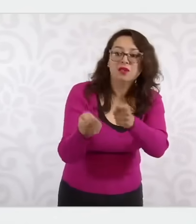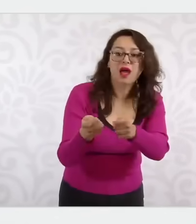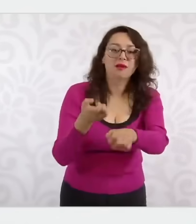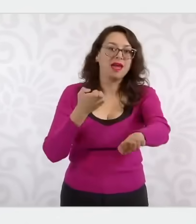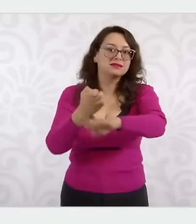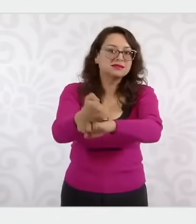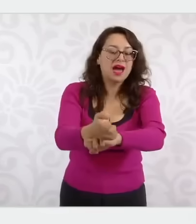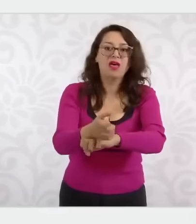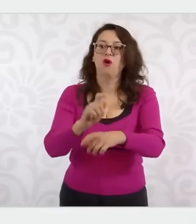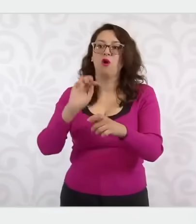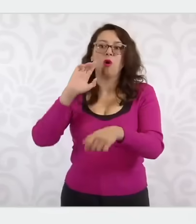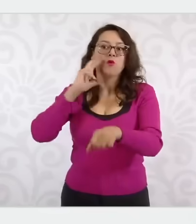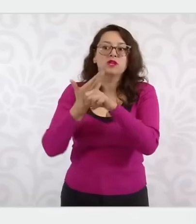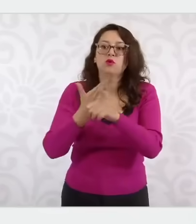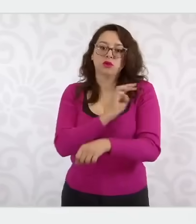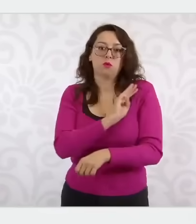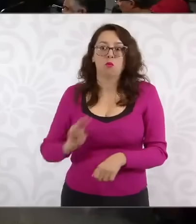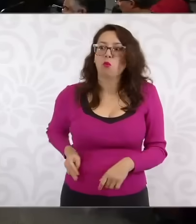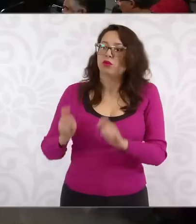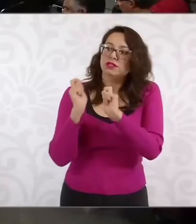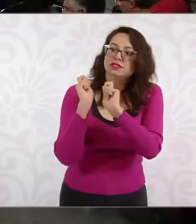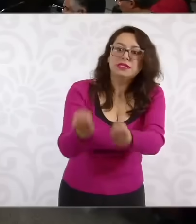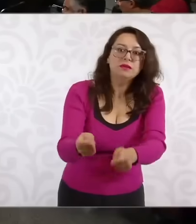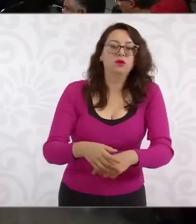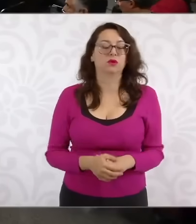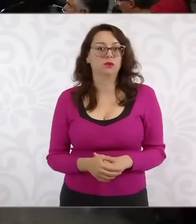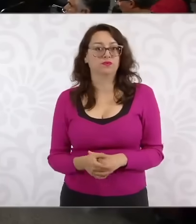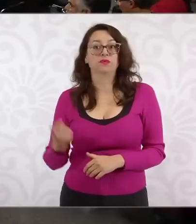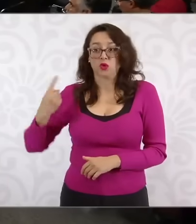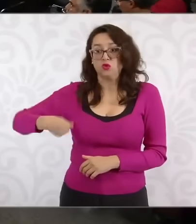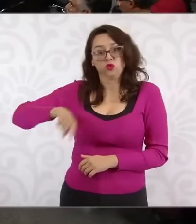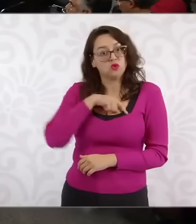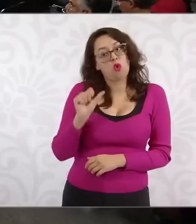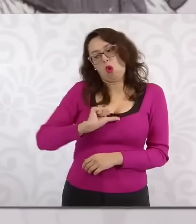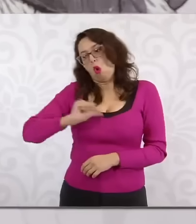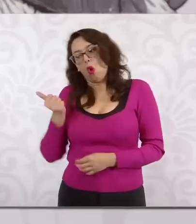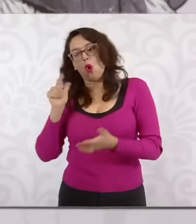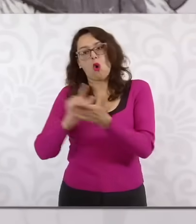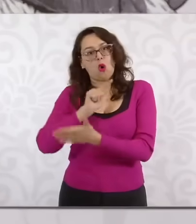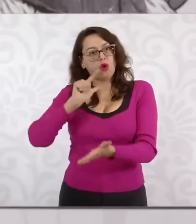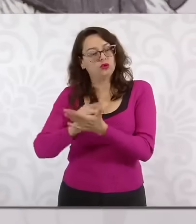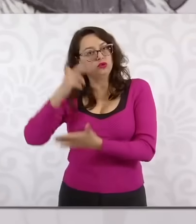todo municipio que nos pide apoyo. Les repito, incluso hoy tenemos reunión con 61 municipios.